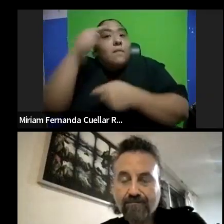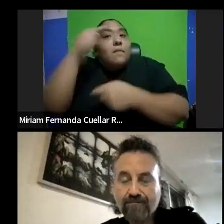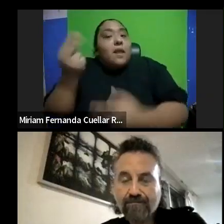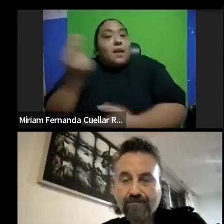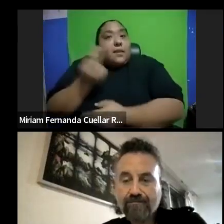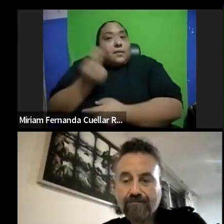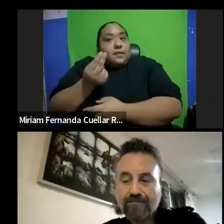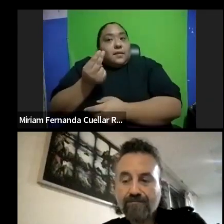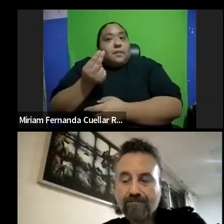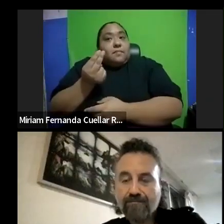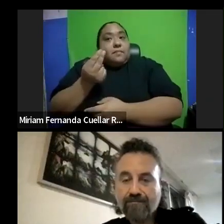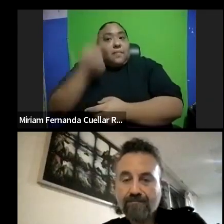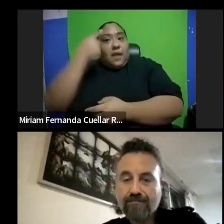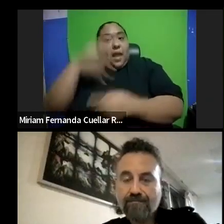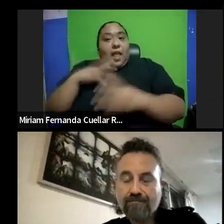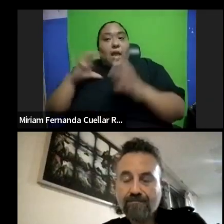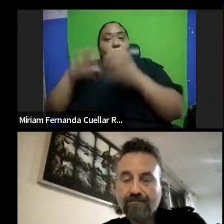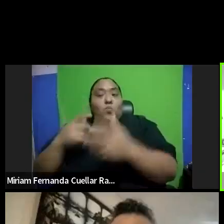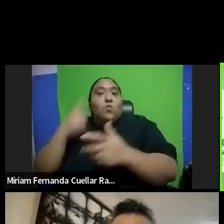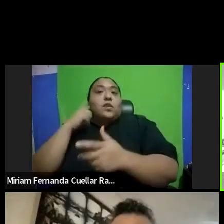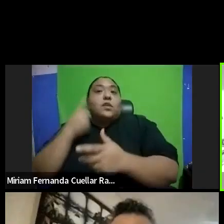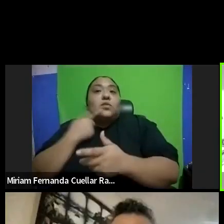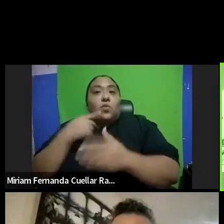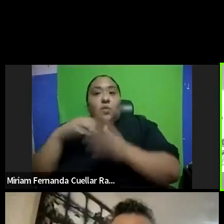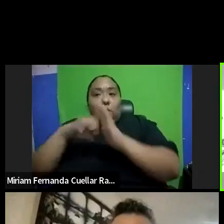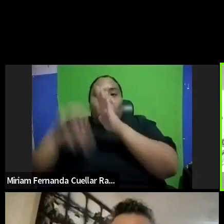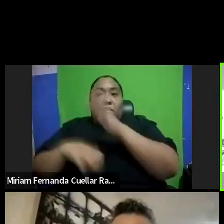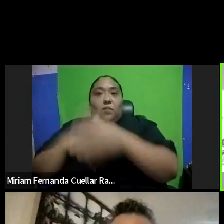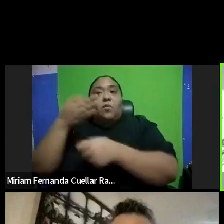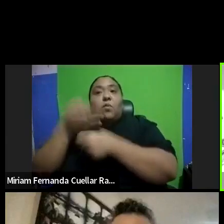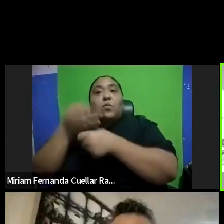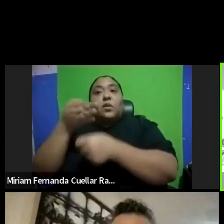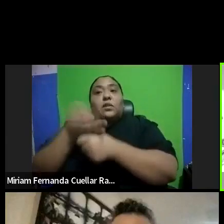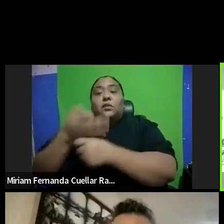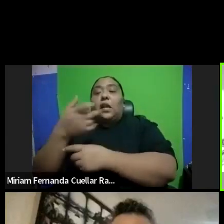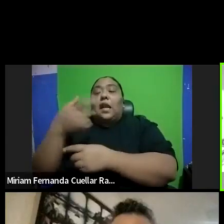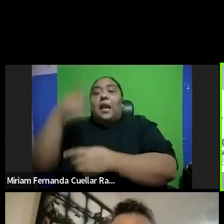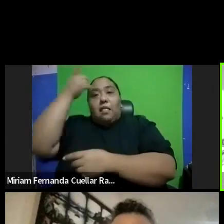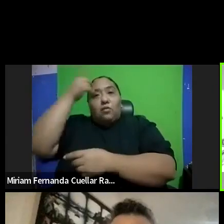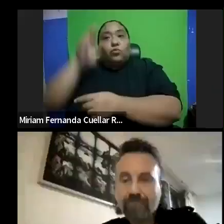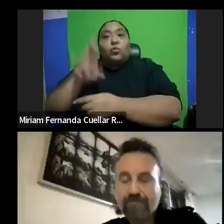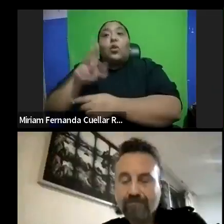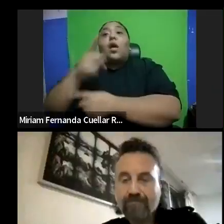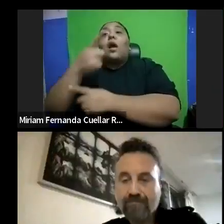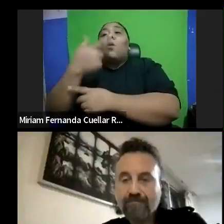que se requieren que se requieren para la la comunidad la comunidad soda, por ejemplo, porque ahorita la adopción